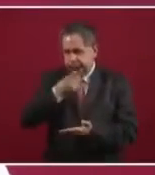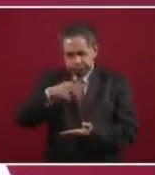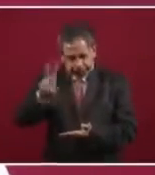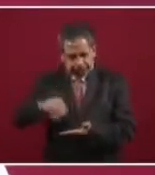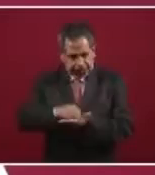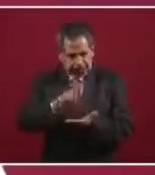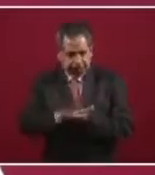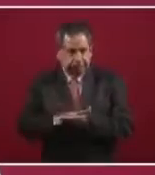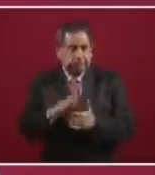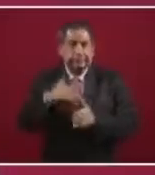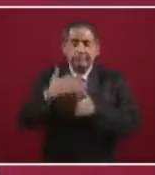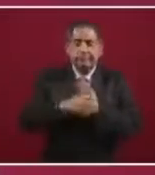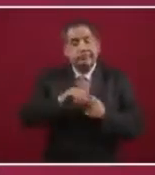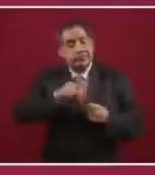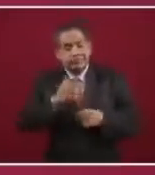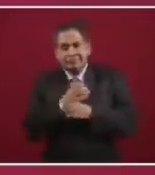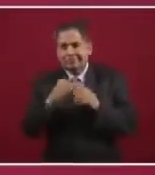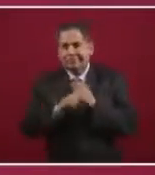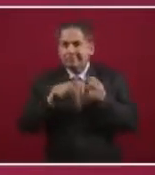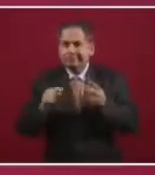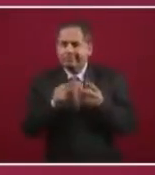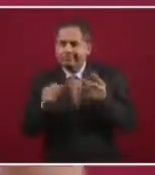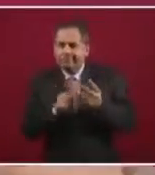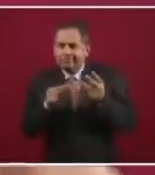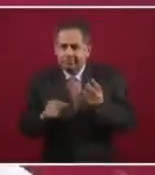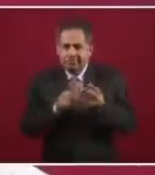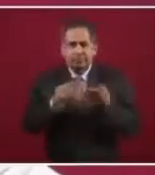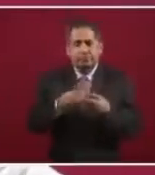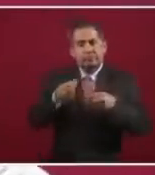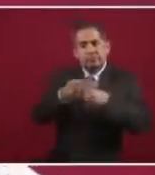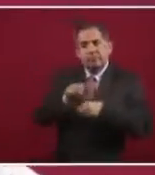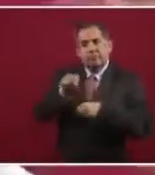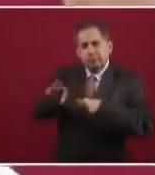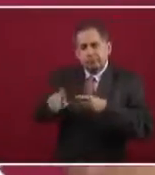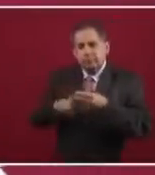Y otro tipo de cosas asociadas también precisamente en los depósitos, en las tardanzas, en el